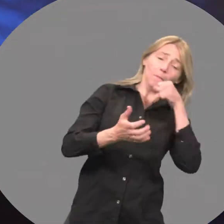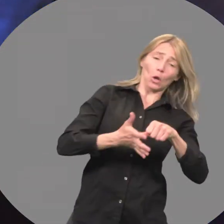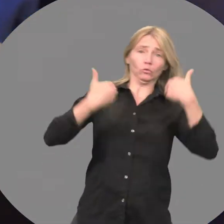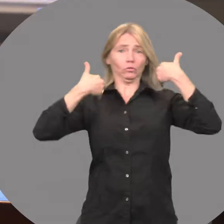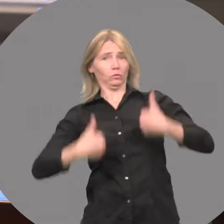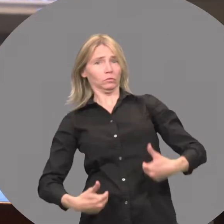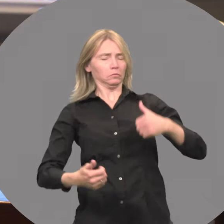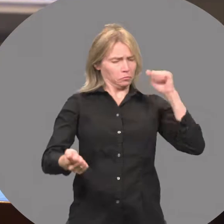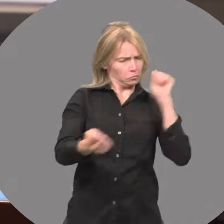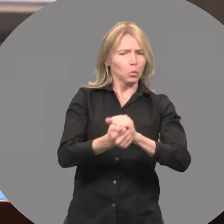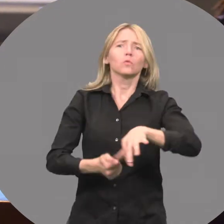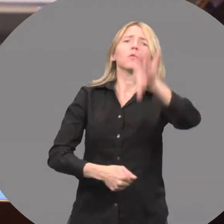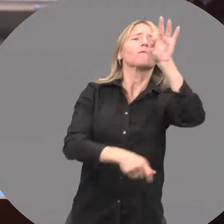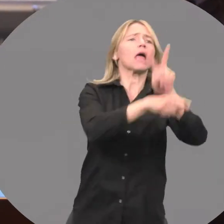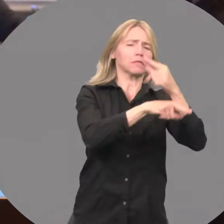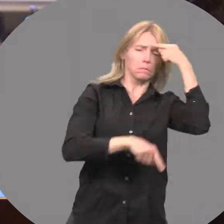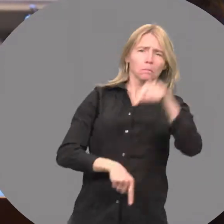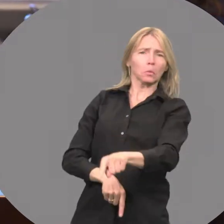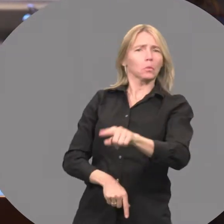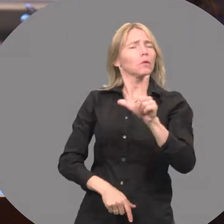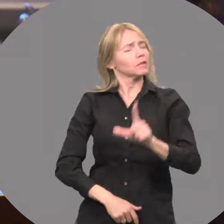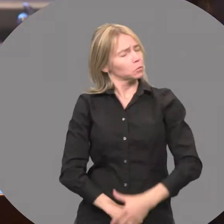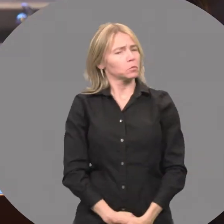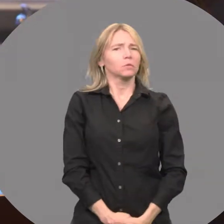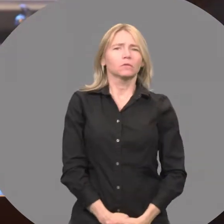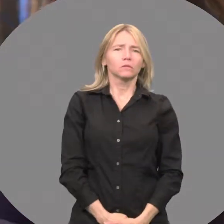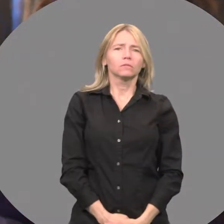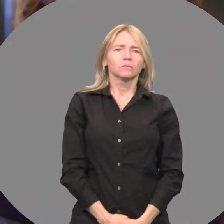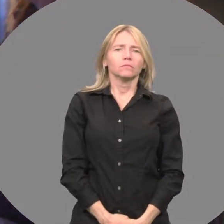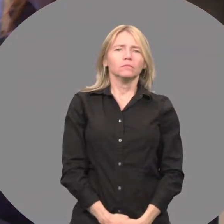Sharon : En tant que travailleuse des postes, trouver un service de garde n'a pas été facile.